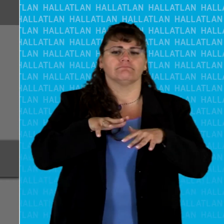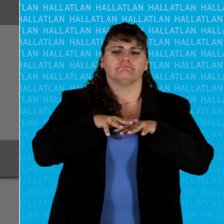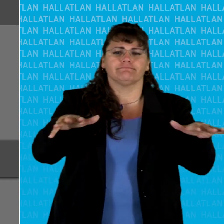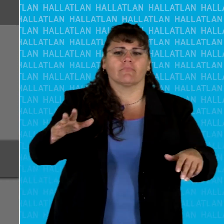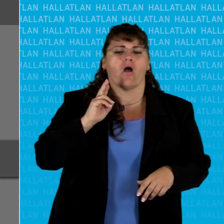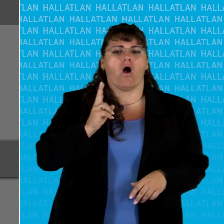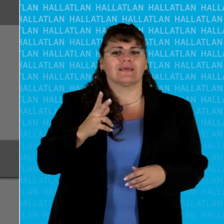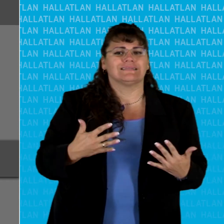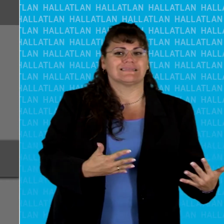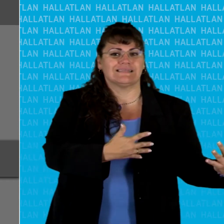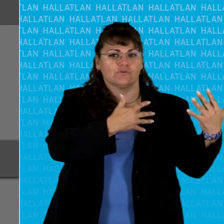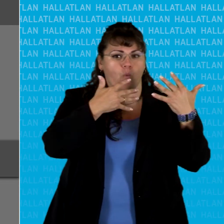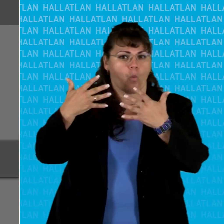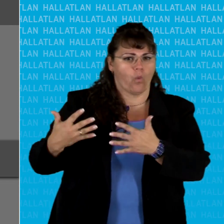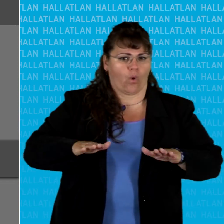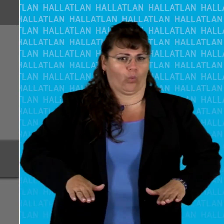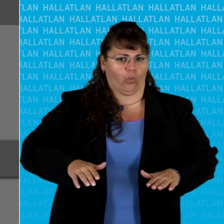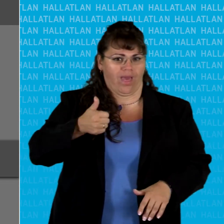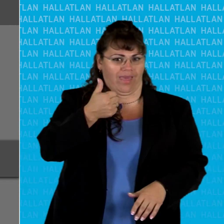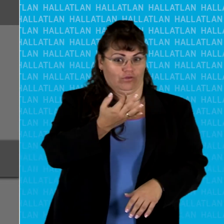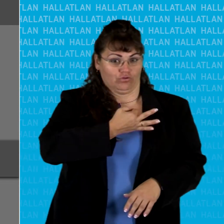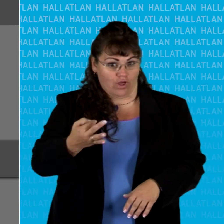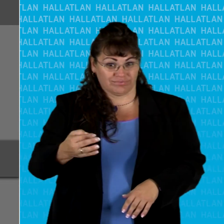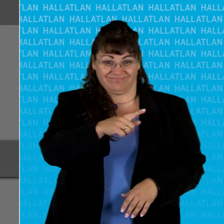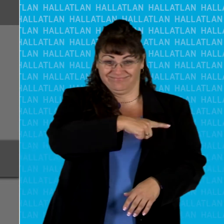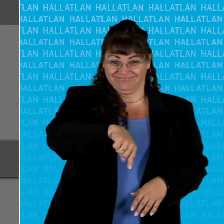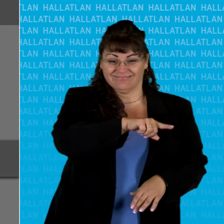akik napi 10 órát vagy annál többet töltenek ülve,